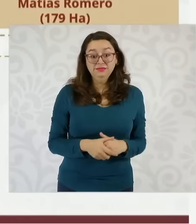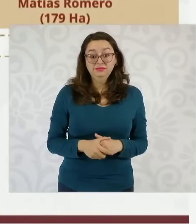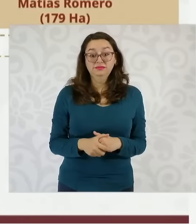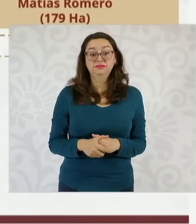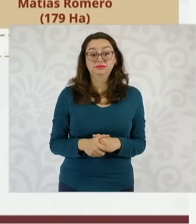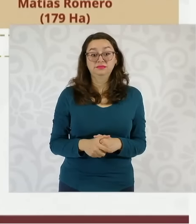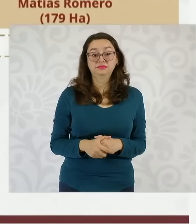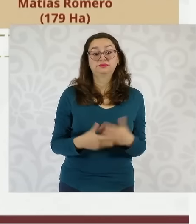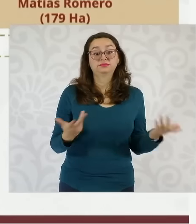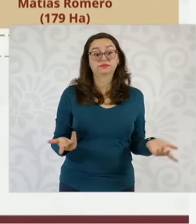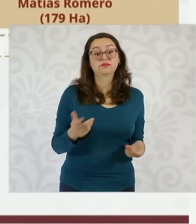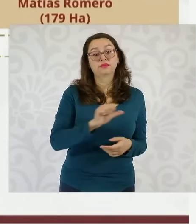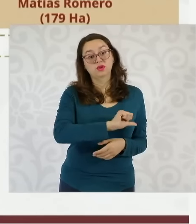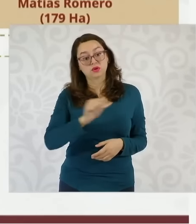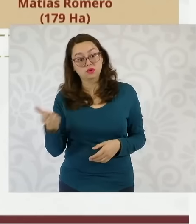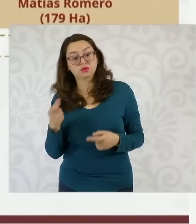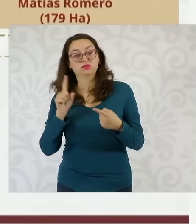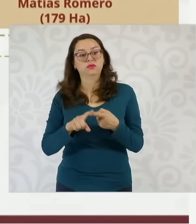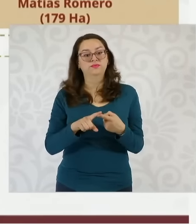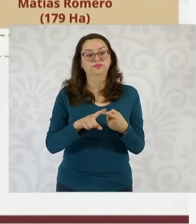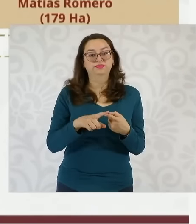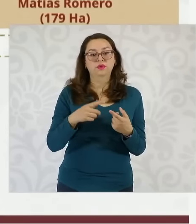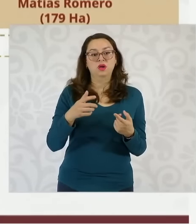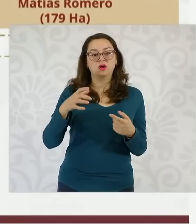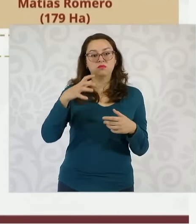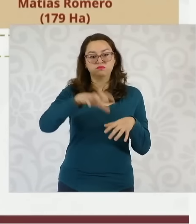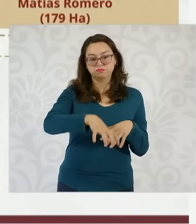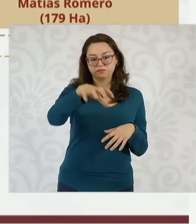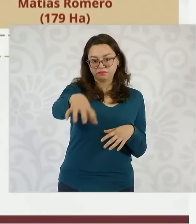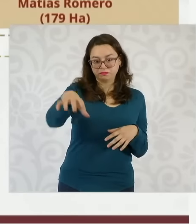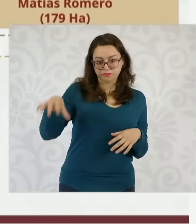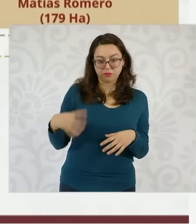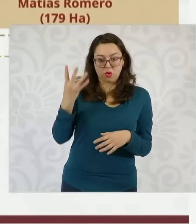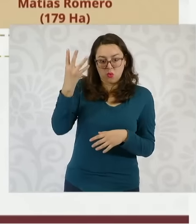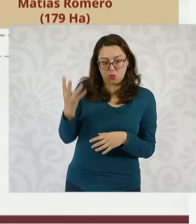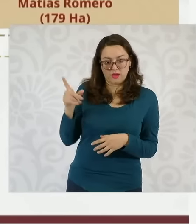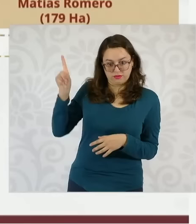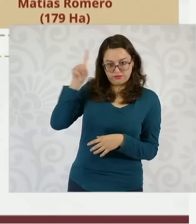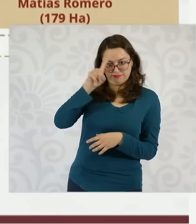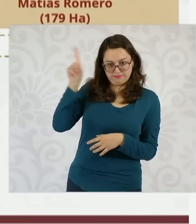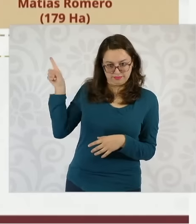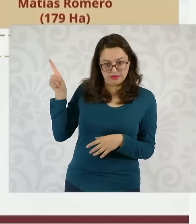de desarrollo de Texistepec San Juan Evangelista Matías Romero y Santa María Mistequilla tienen